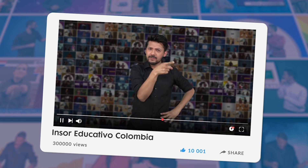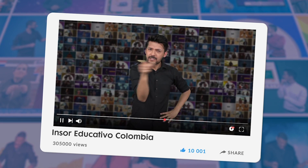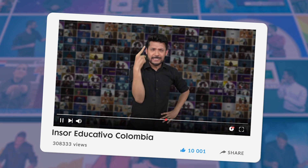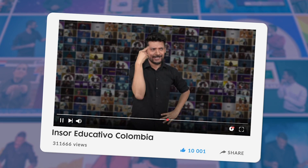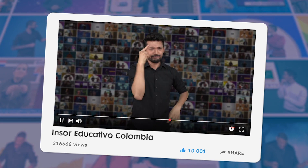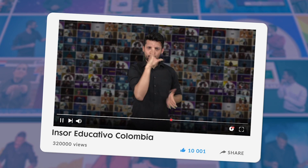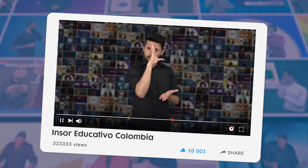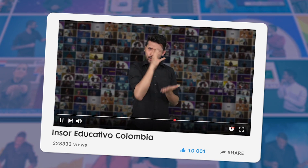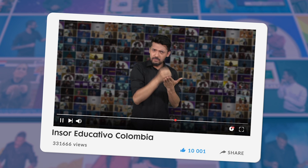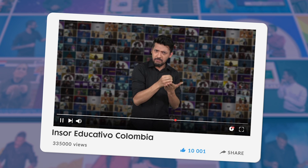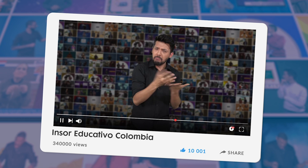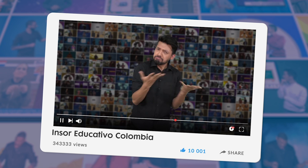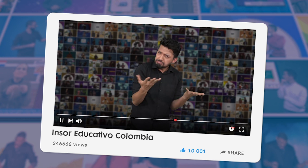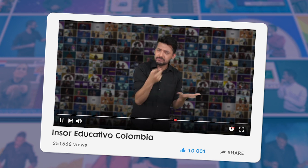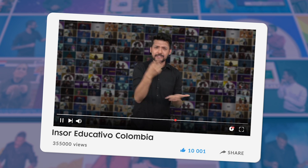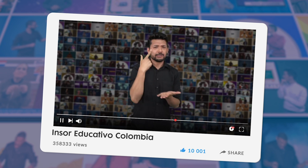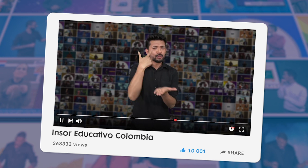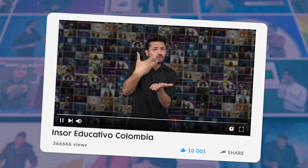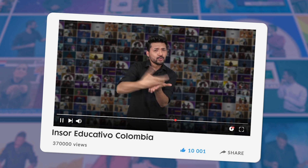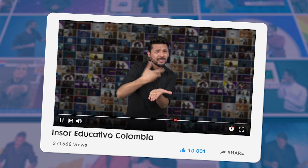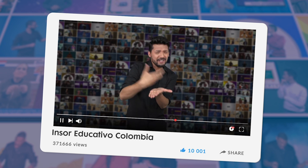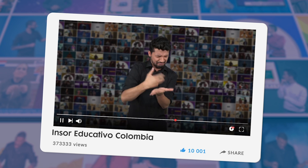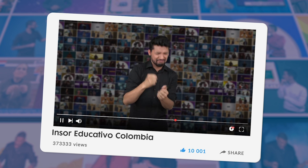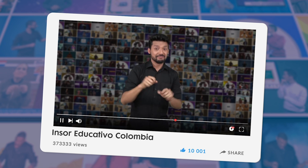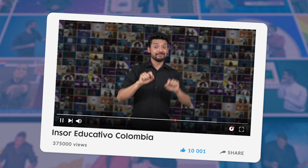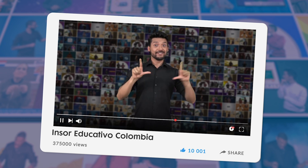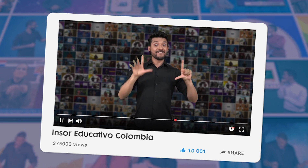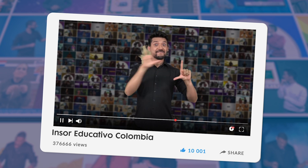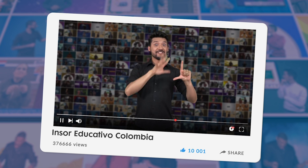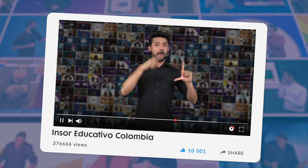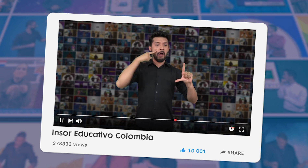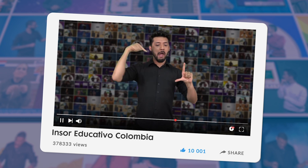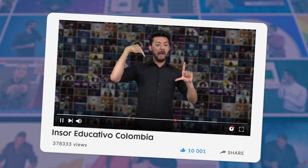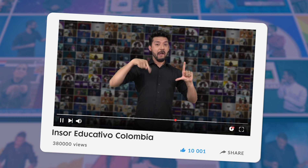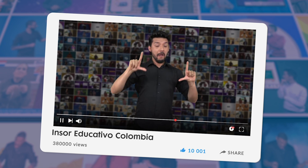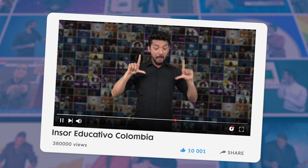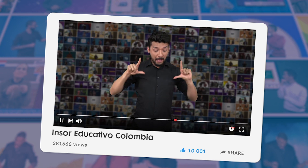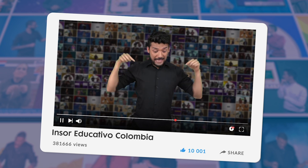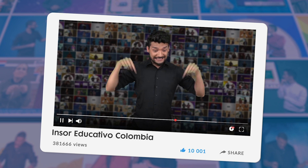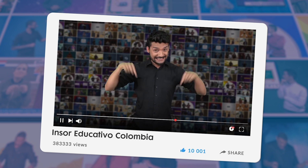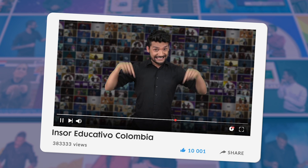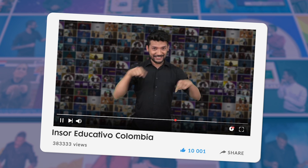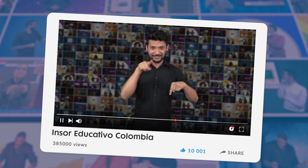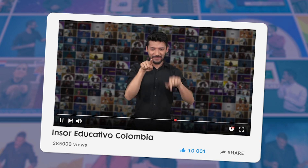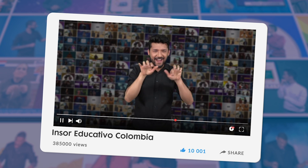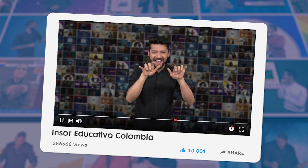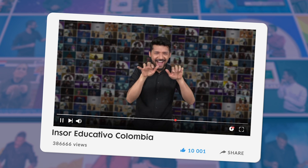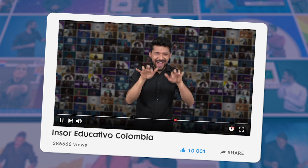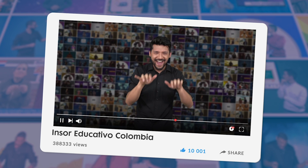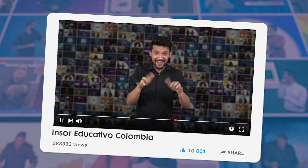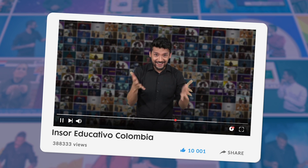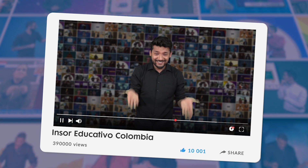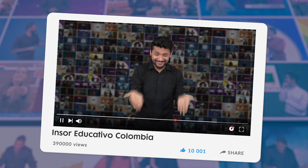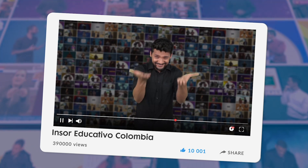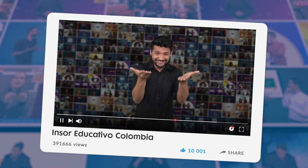Si tienen comentarios o sugerencias, los pueden escribir en la parte inferior del video. ¡Adelante!